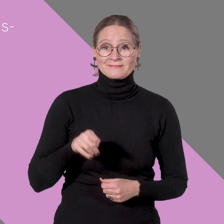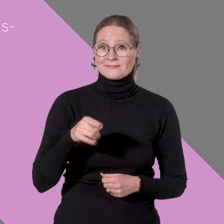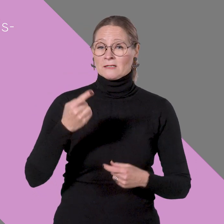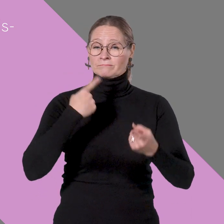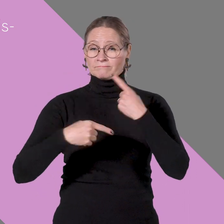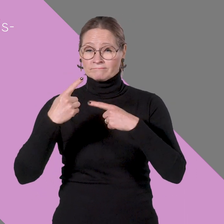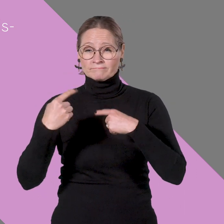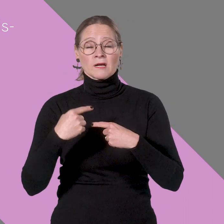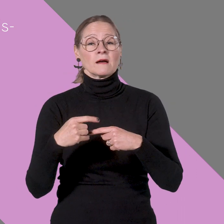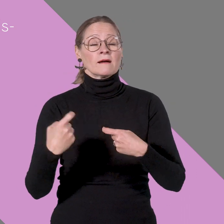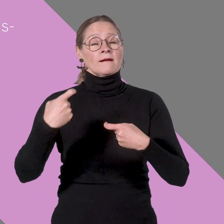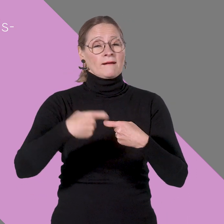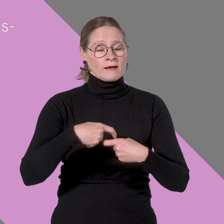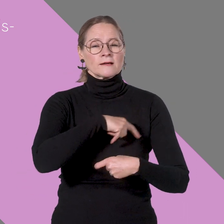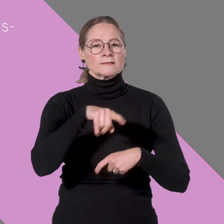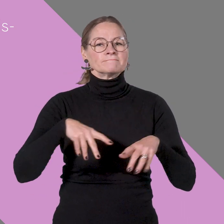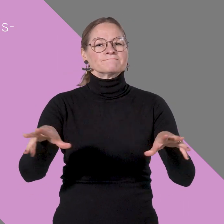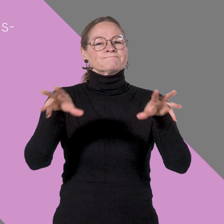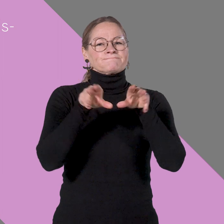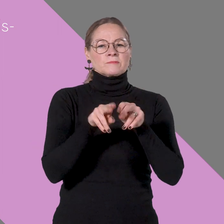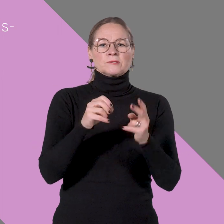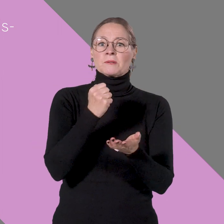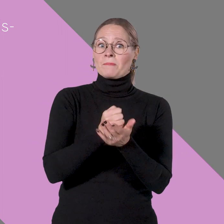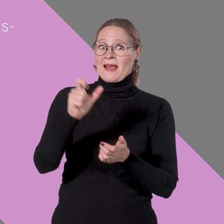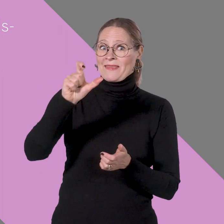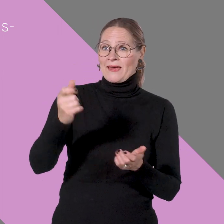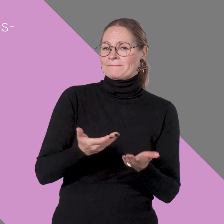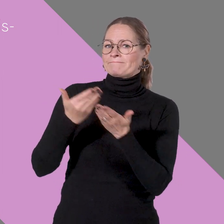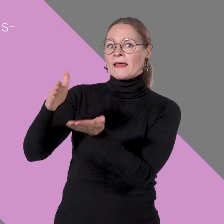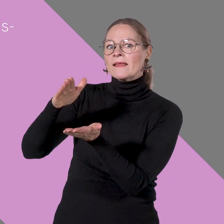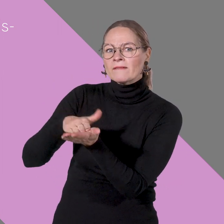Keskustelun yhteydessä koostamme myös evästystä päättäjille -